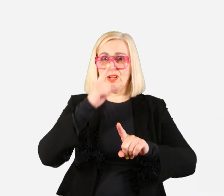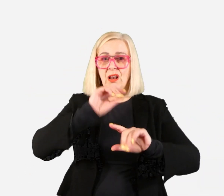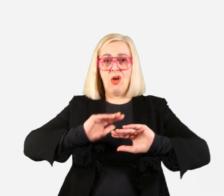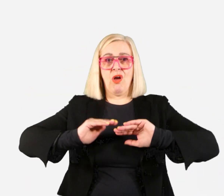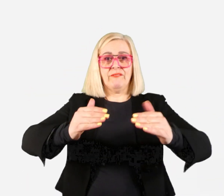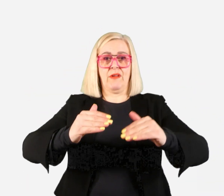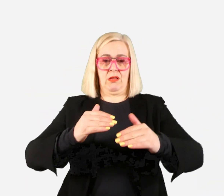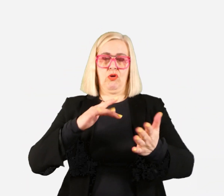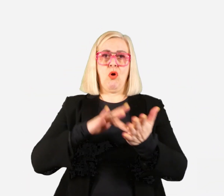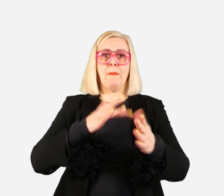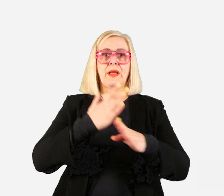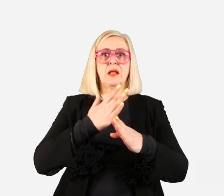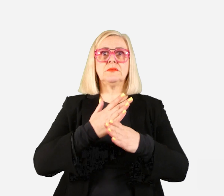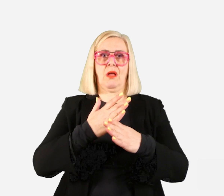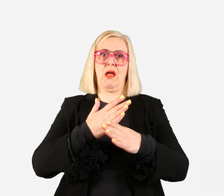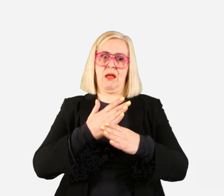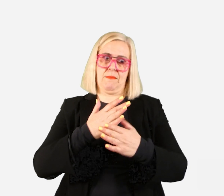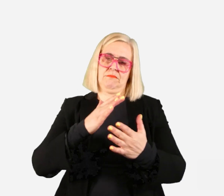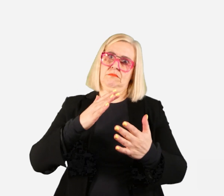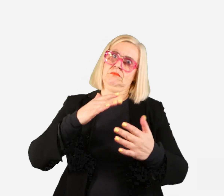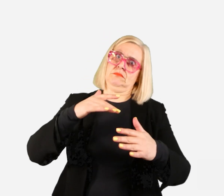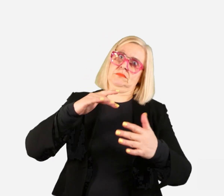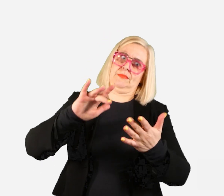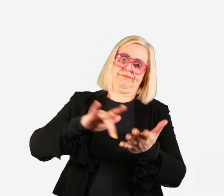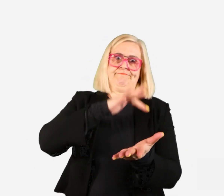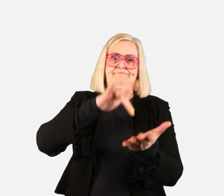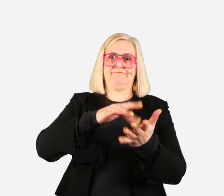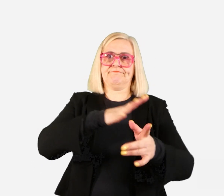Gallwn hefyd gynnig defnyddio ein cyfleusterau